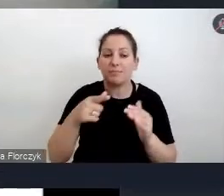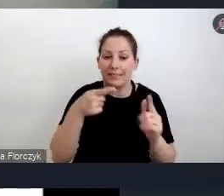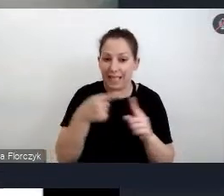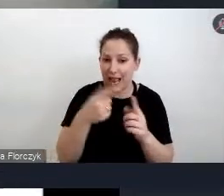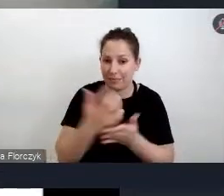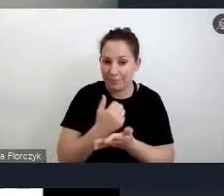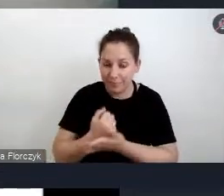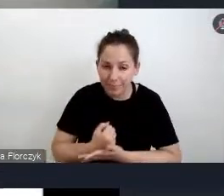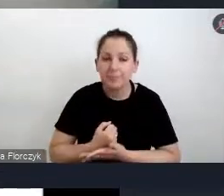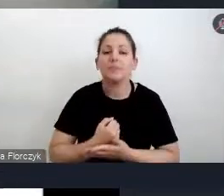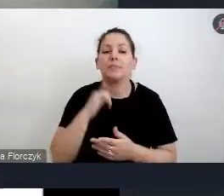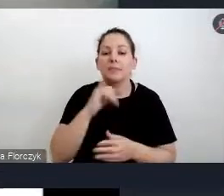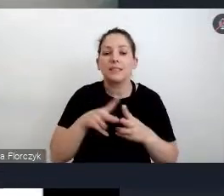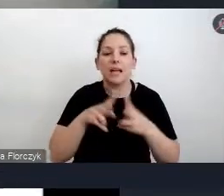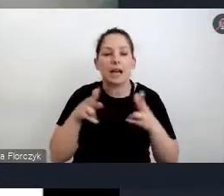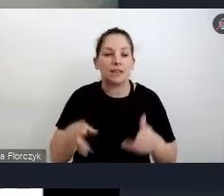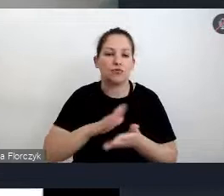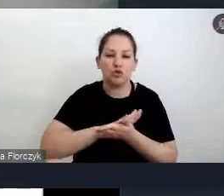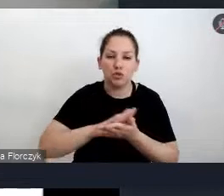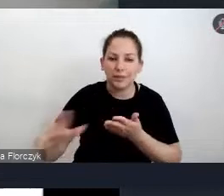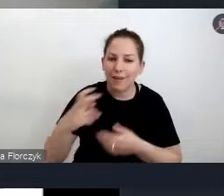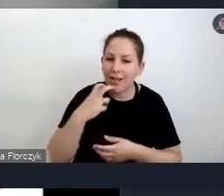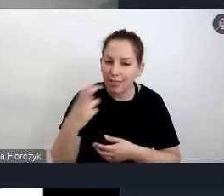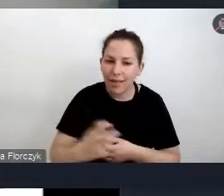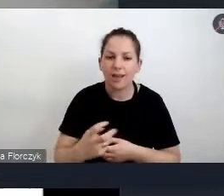w zakresie czystej energii po przystępnych cenach,